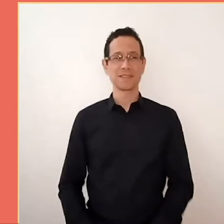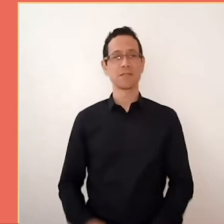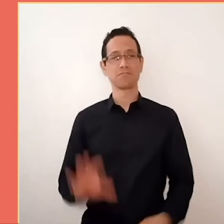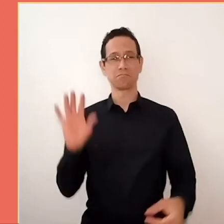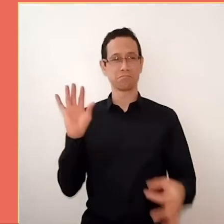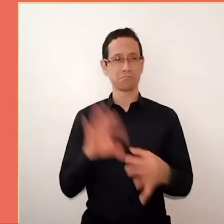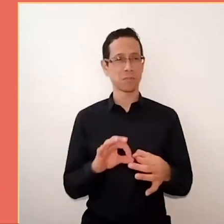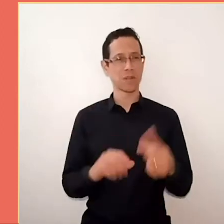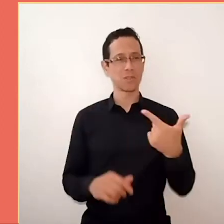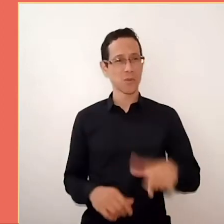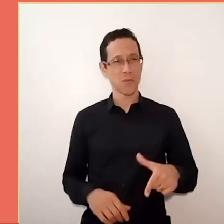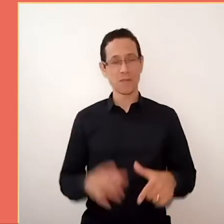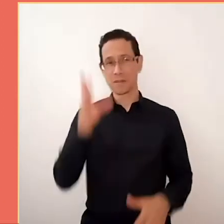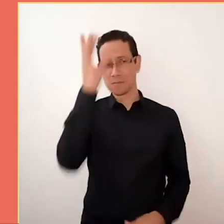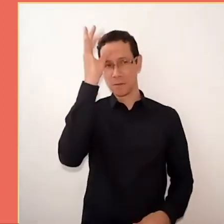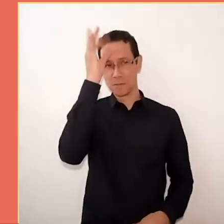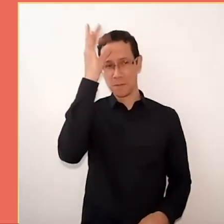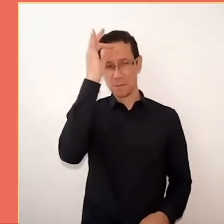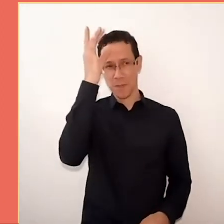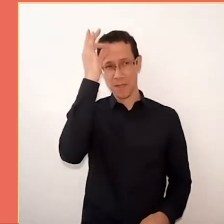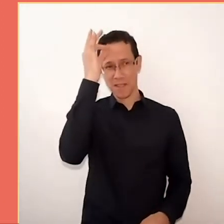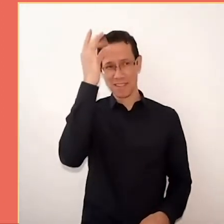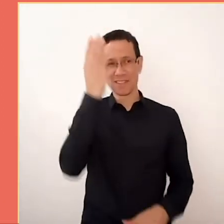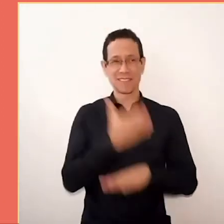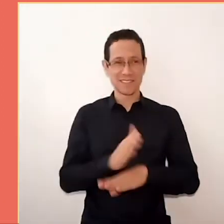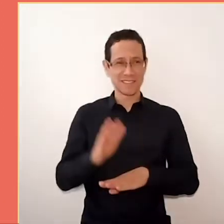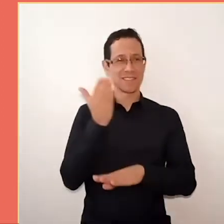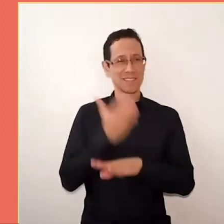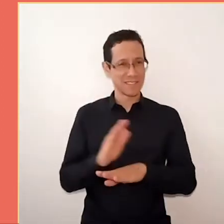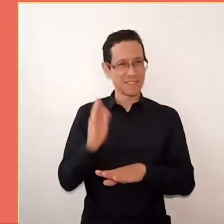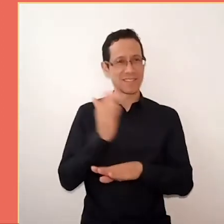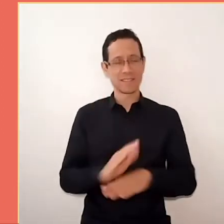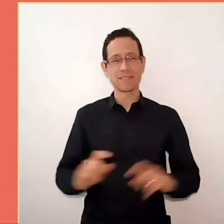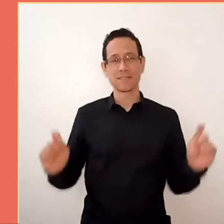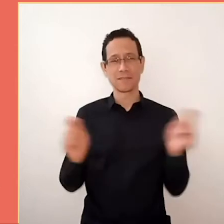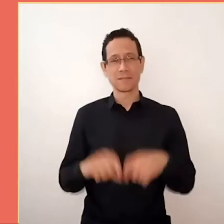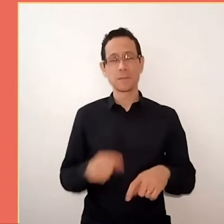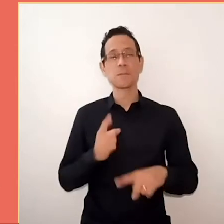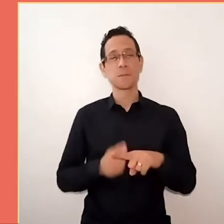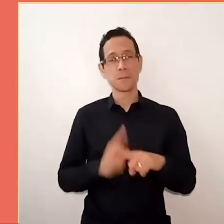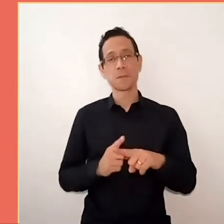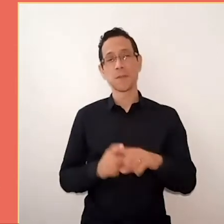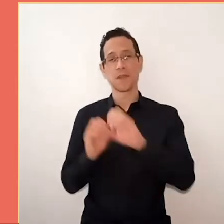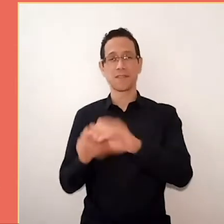mas que você trabalha a partir de memória e a partir de lembranças, porque eu acho que a educação não pode ser